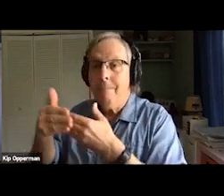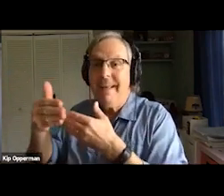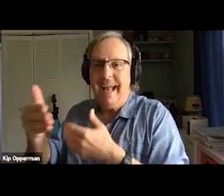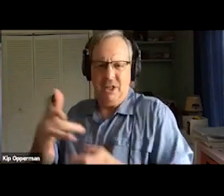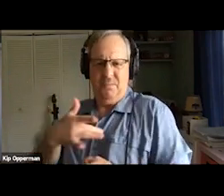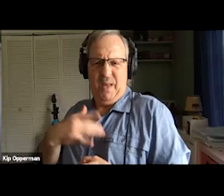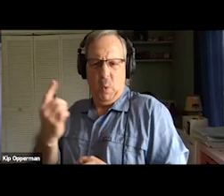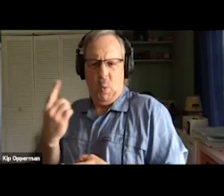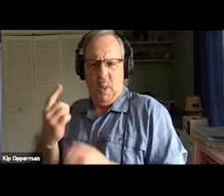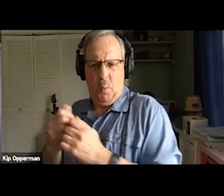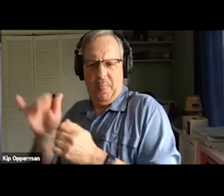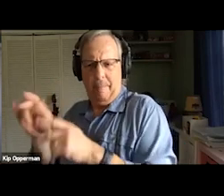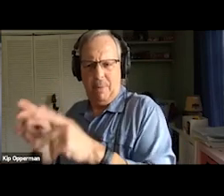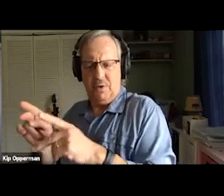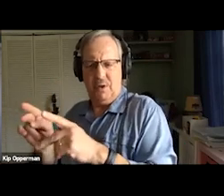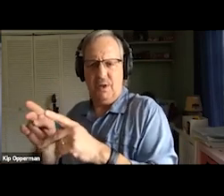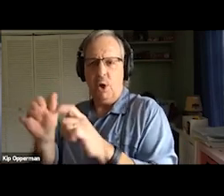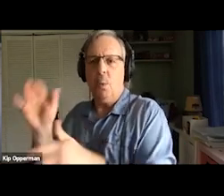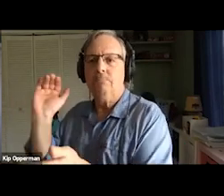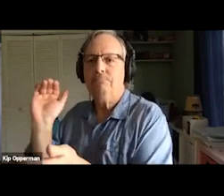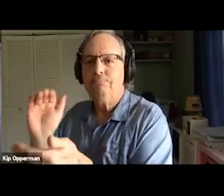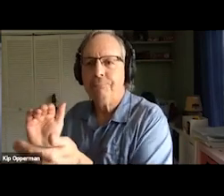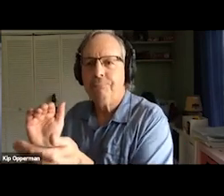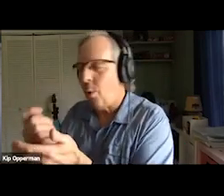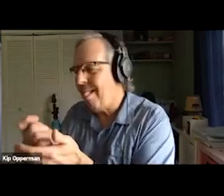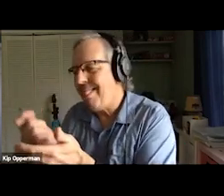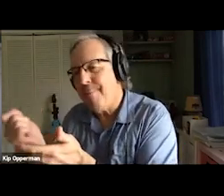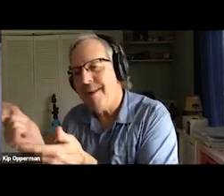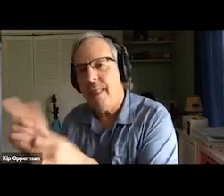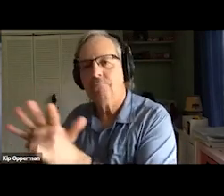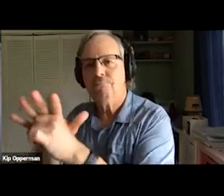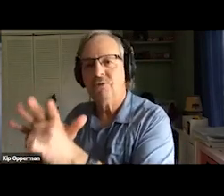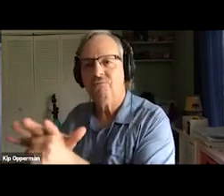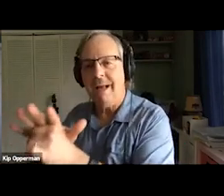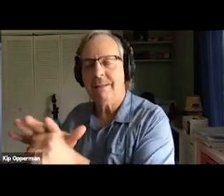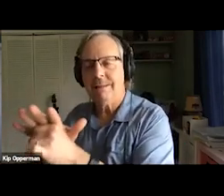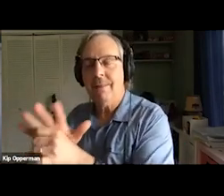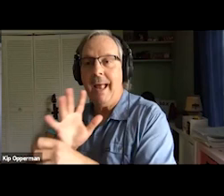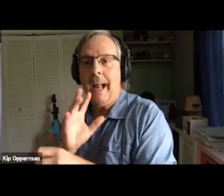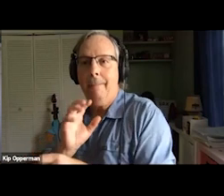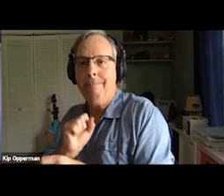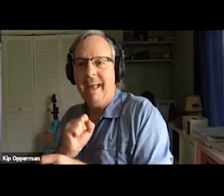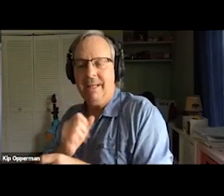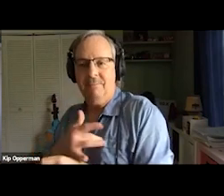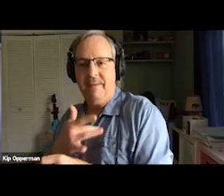es el deseo de disminuir o eliminar su angustia. Entonces, los sentimientos de compasión por las personas,